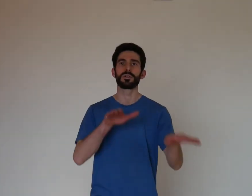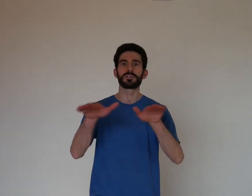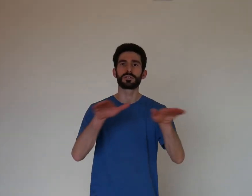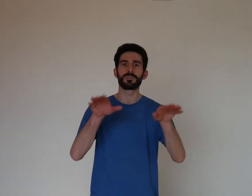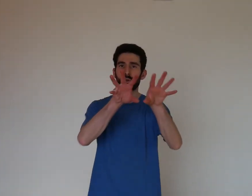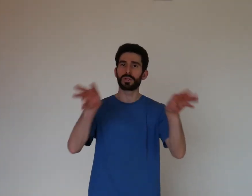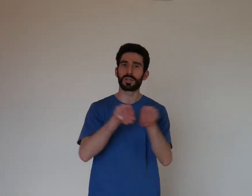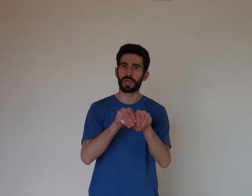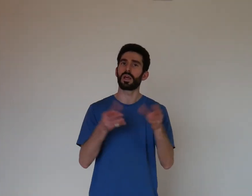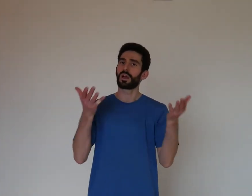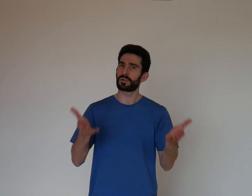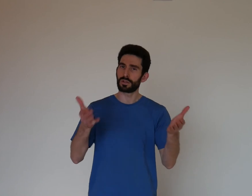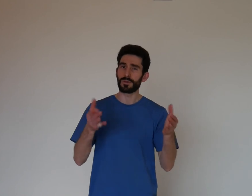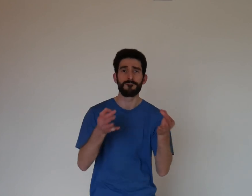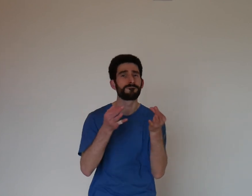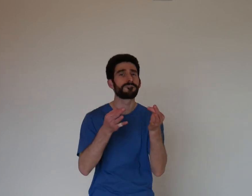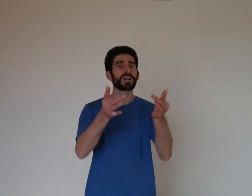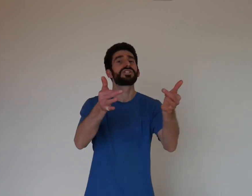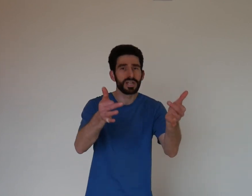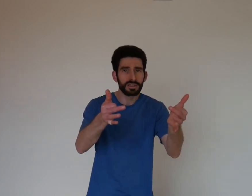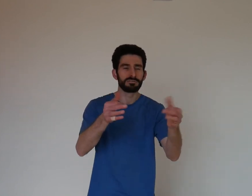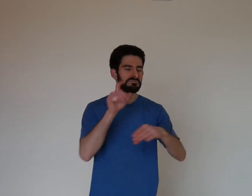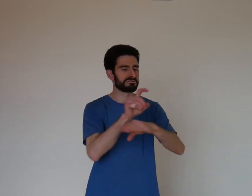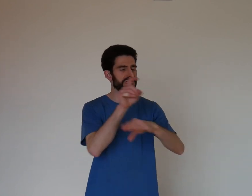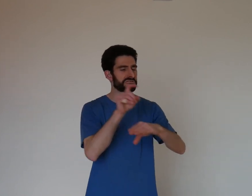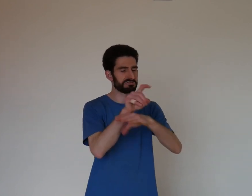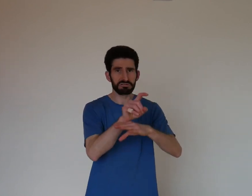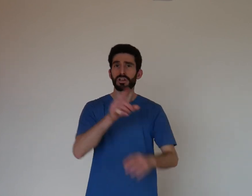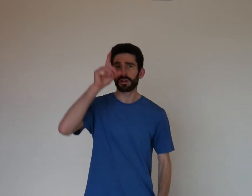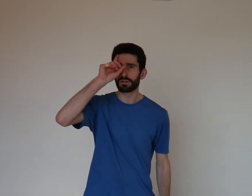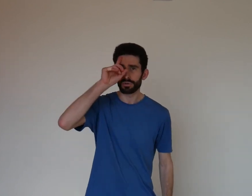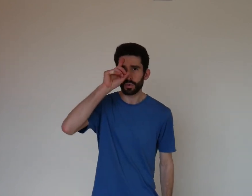Actuellement, le système unitaire est fragile. Il est très critiqué. Pourquoi ?